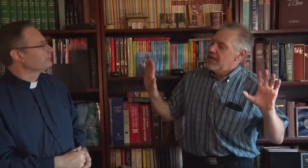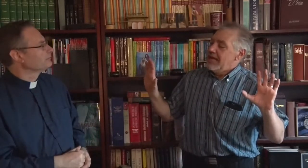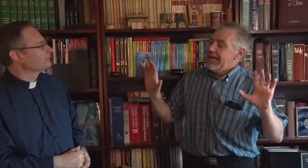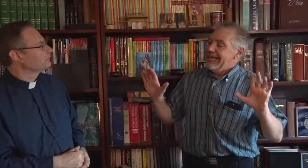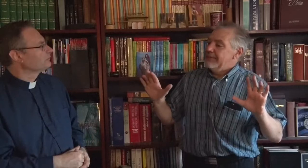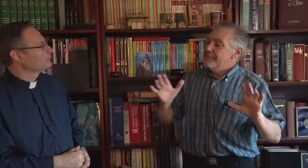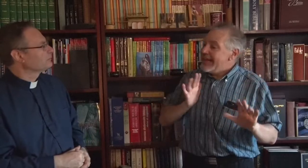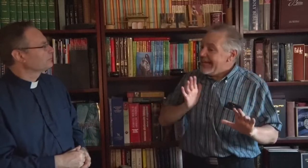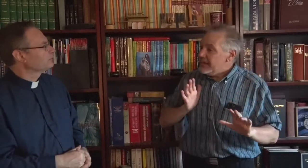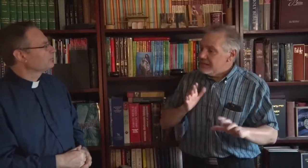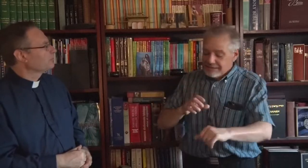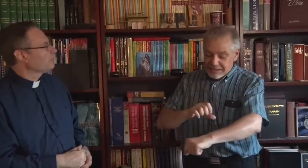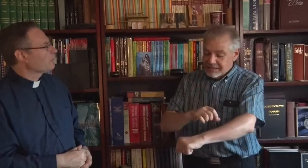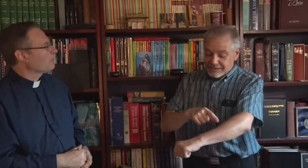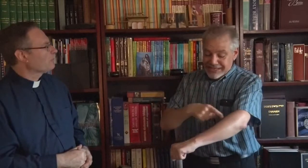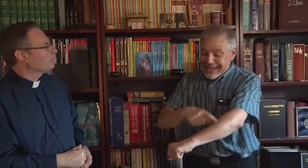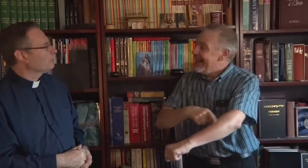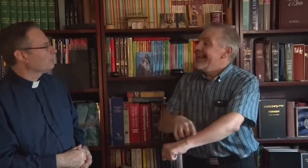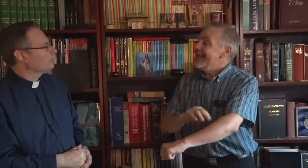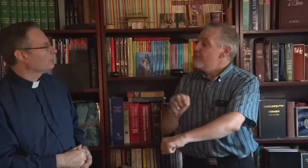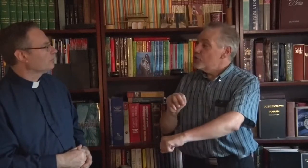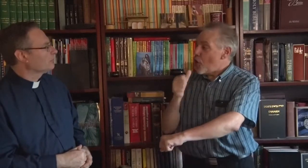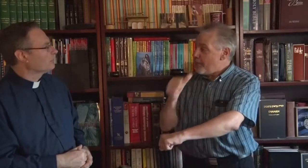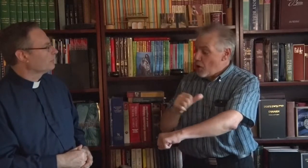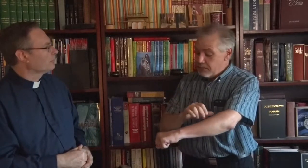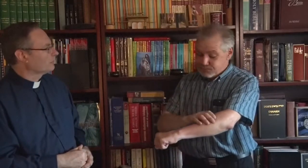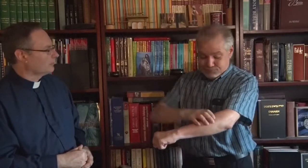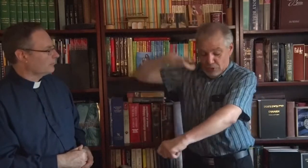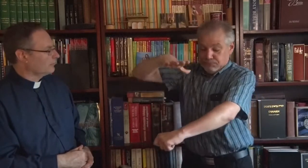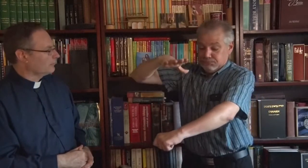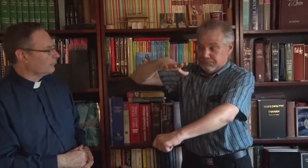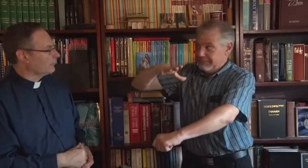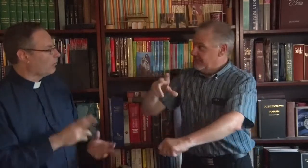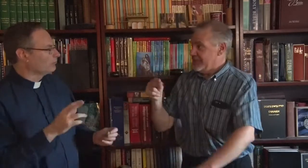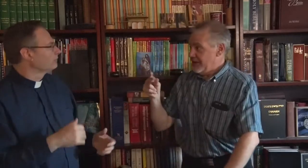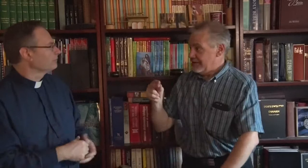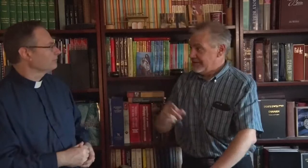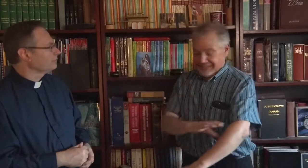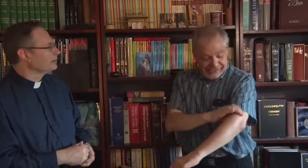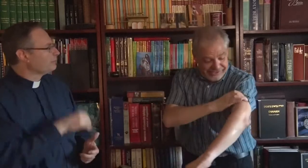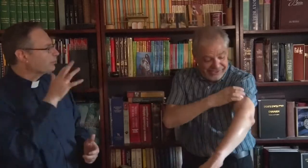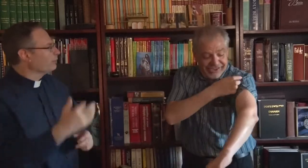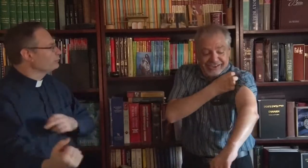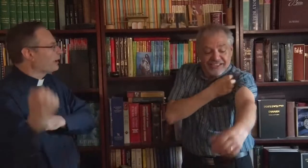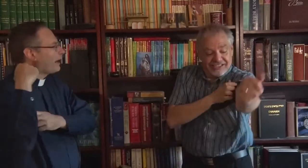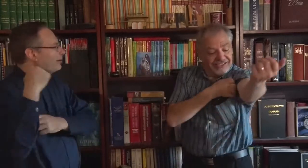Mais… les muscles n’ont pas… POUF! Non. Pas comme Superman?